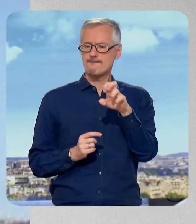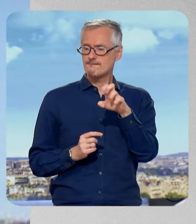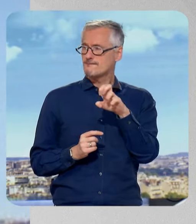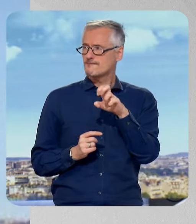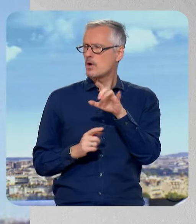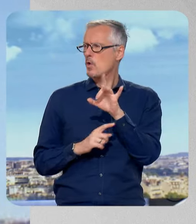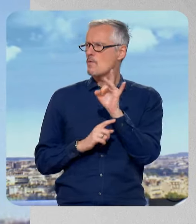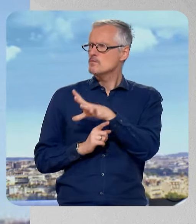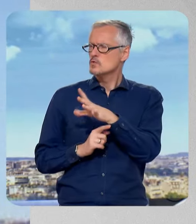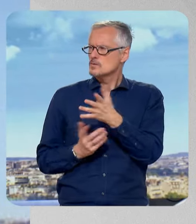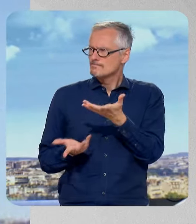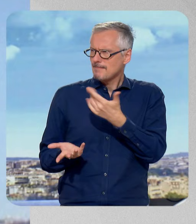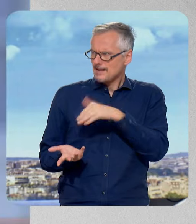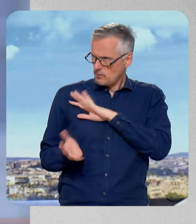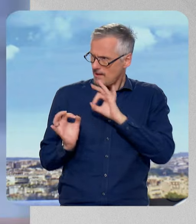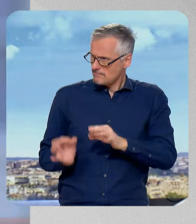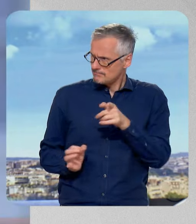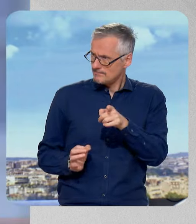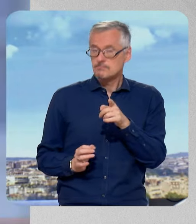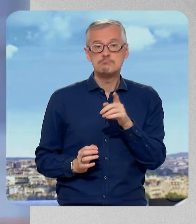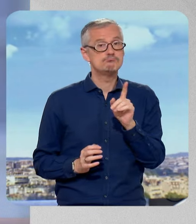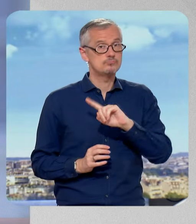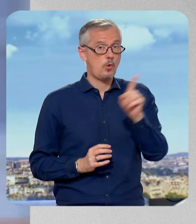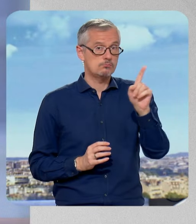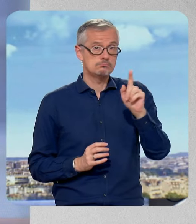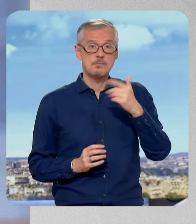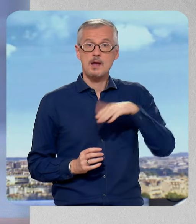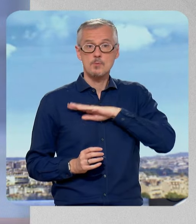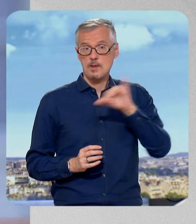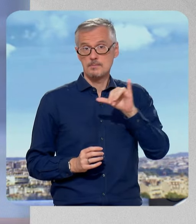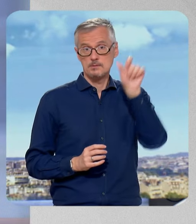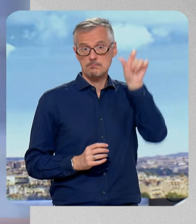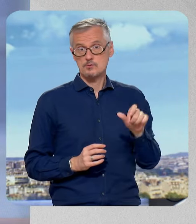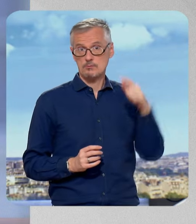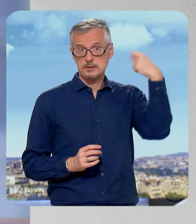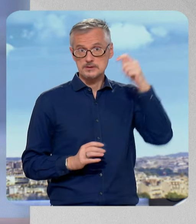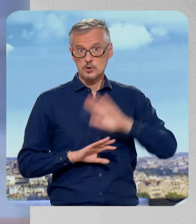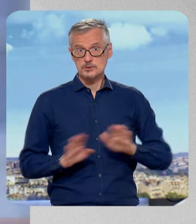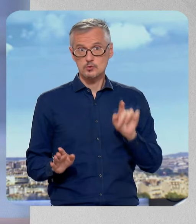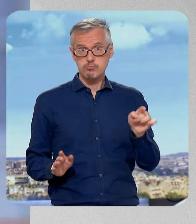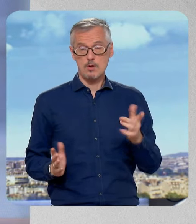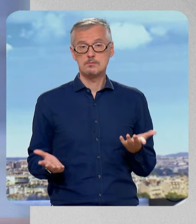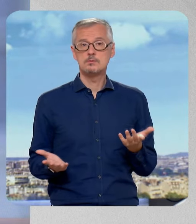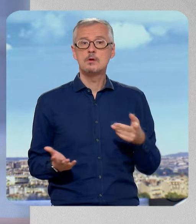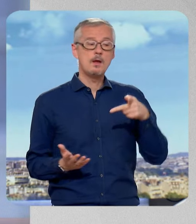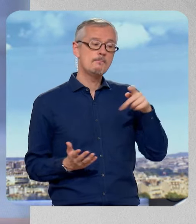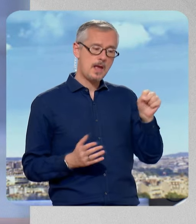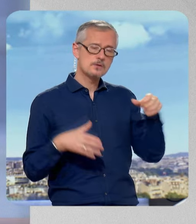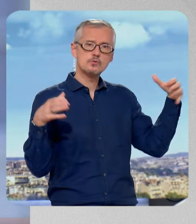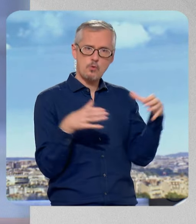à Matignon, sachant qu'il n'a pas officiellement et publiquement soutenu l'hypothèse B.Cazeneuve?